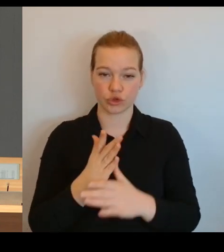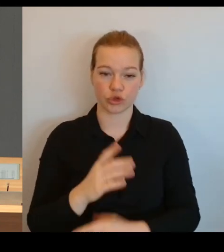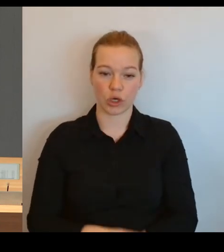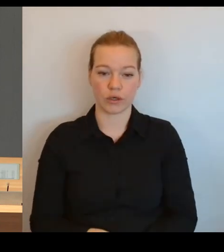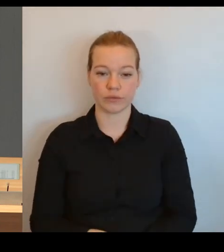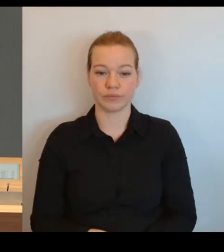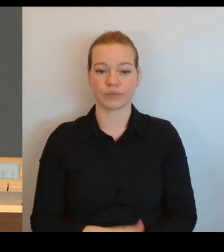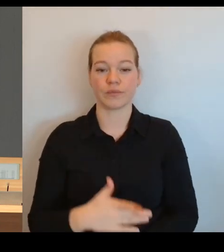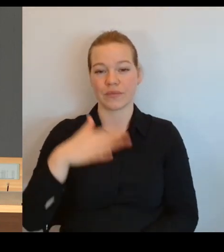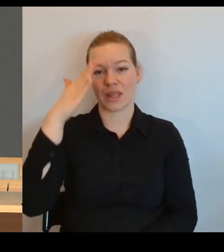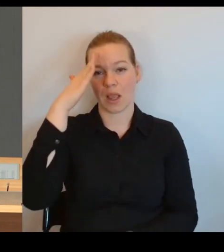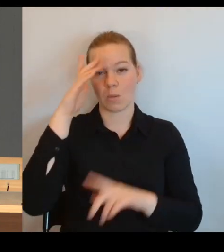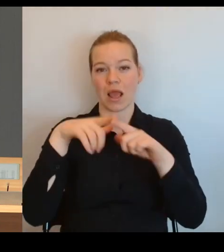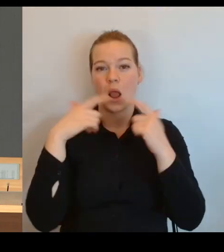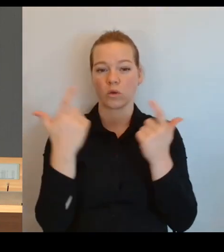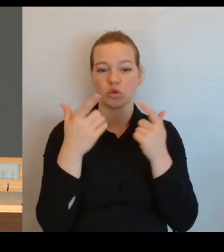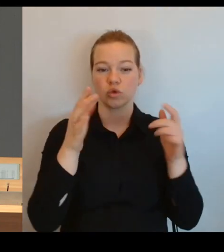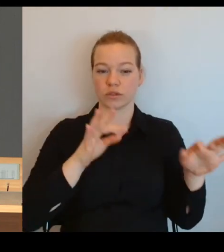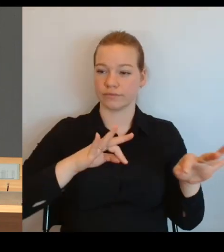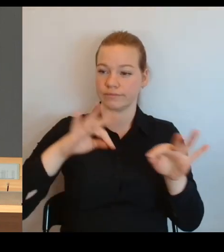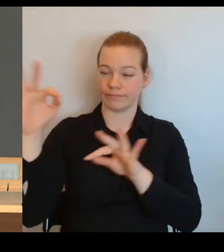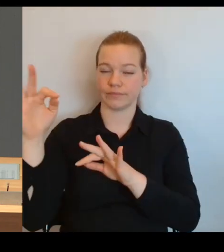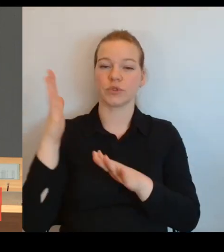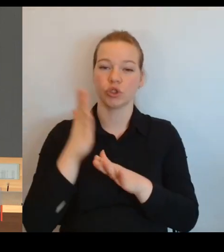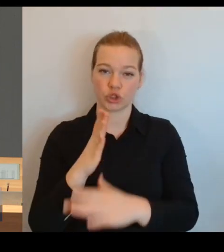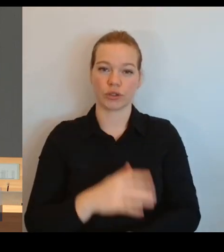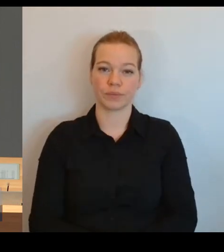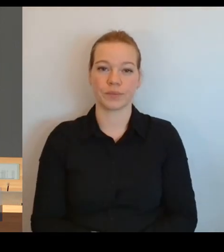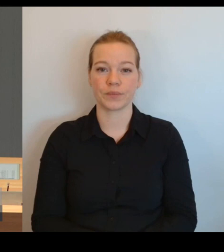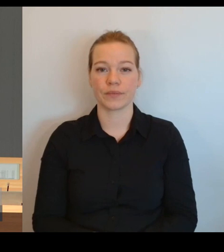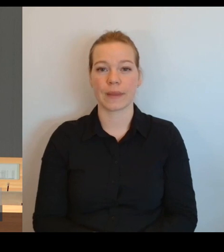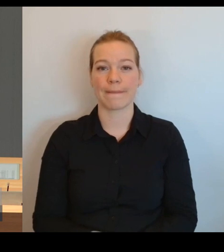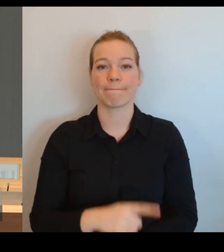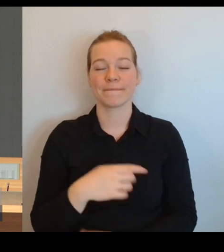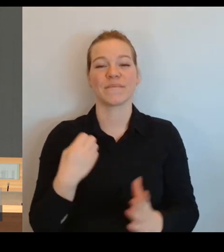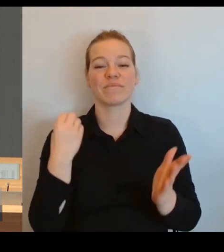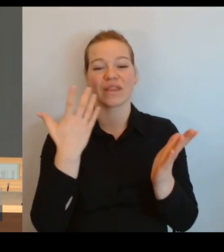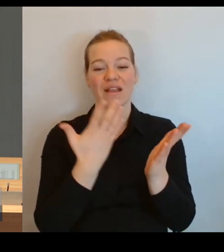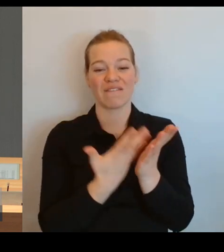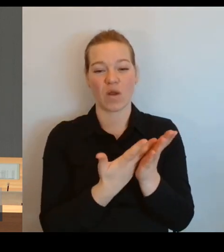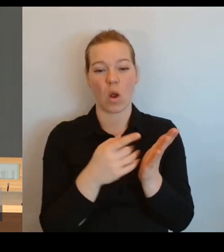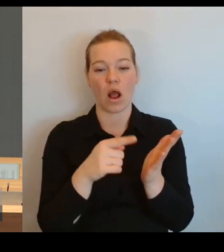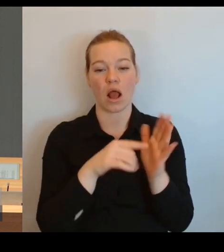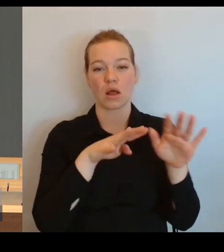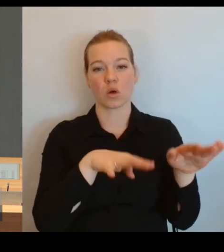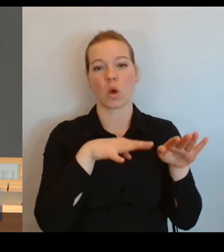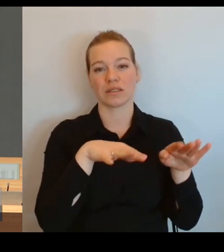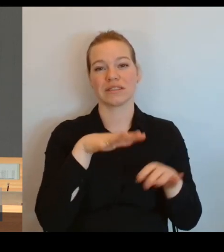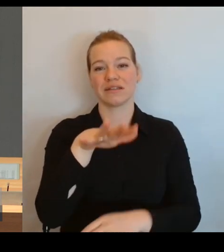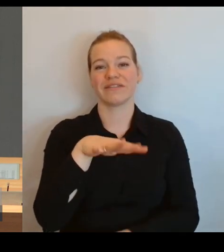zur Kenntnisnahme Drucksache 19/15 41 wird ebenfalls eine Überweisung an den Hauptausschuss vorgeschlagen.